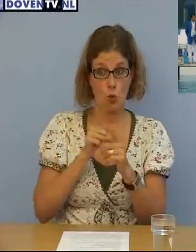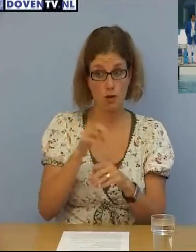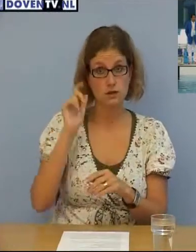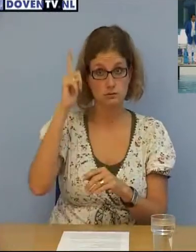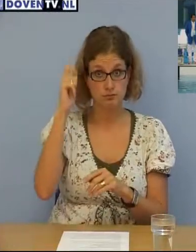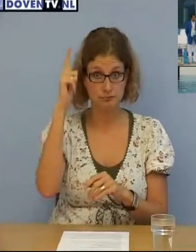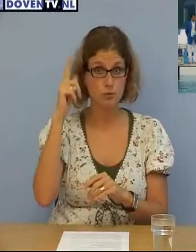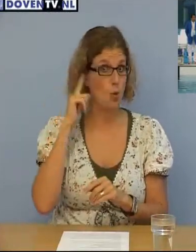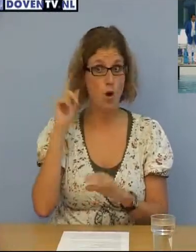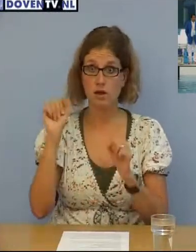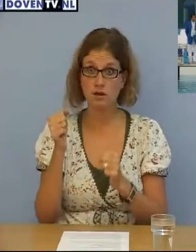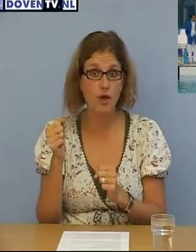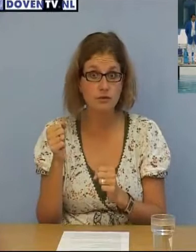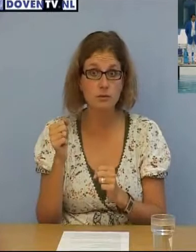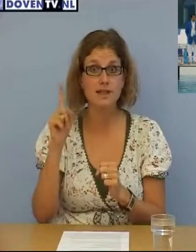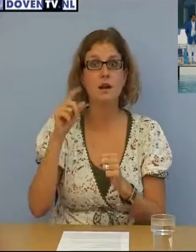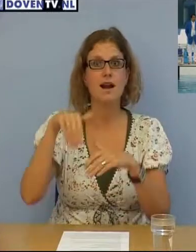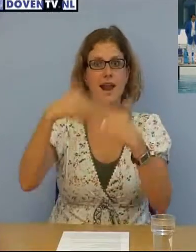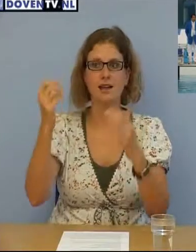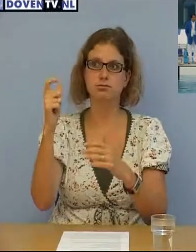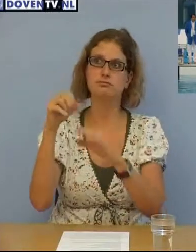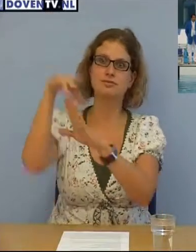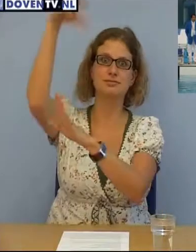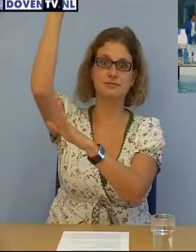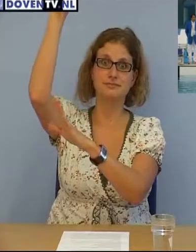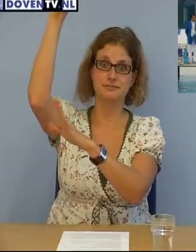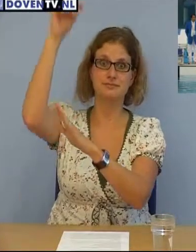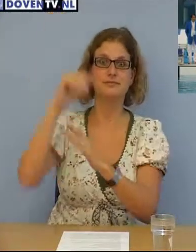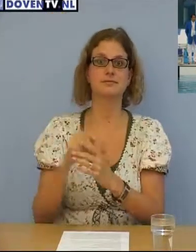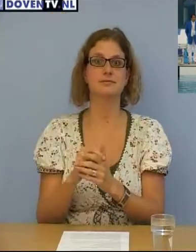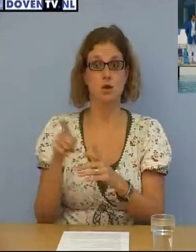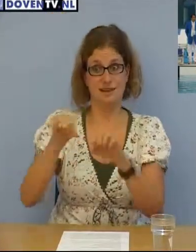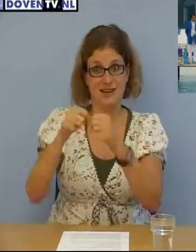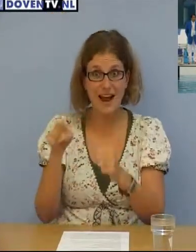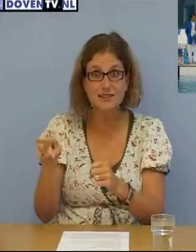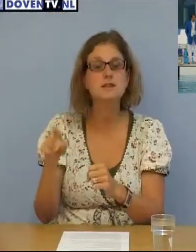Doordat ze het startschot niet kan horen is er een licht in het startblok.